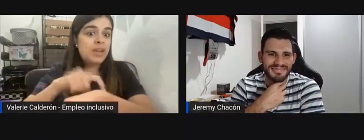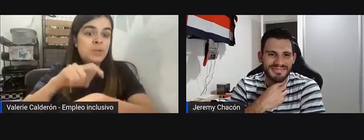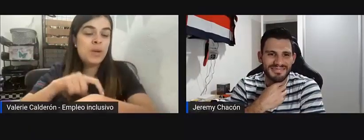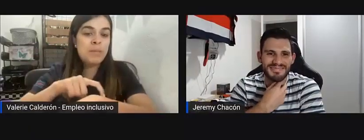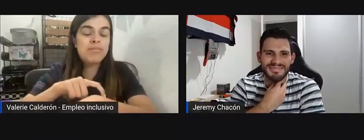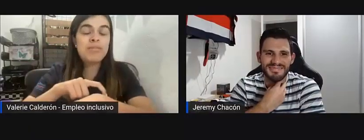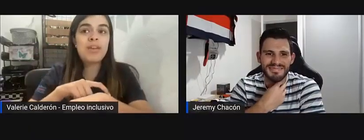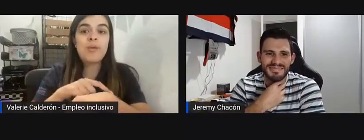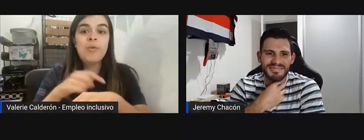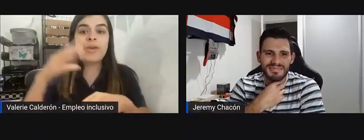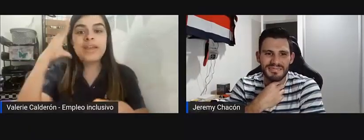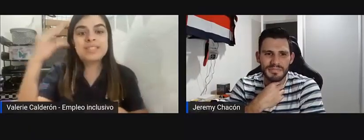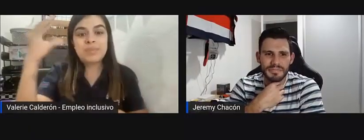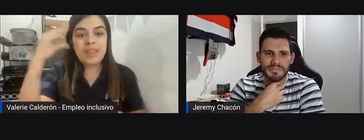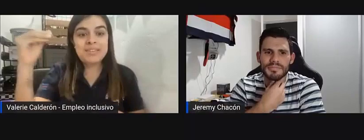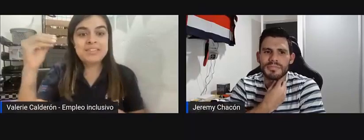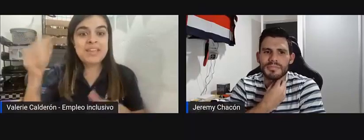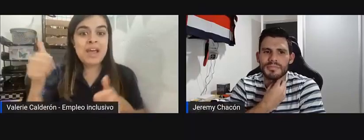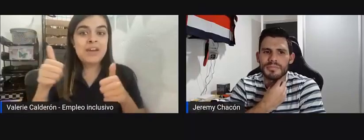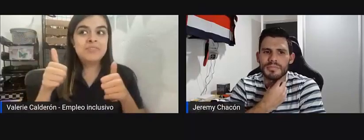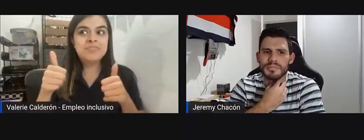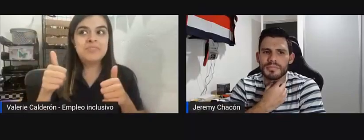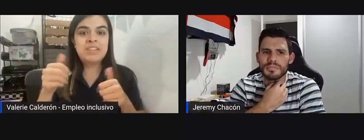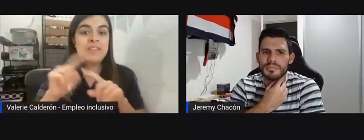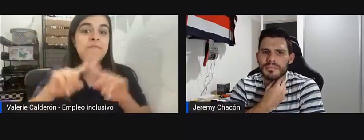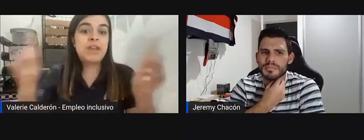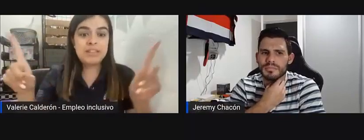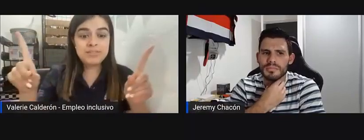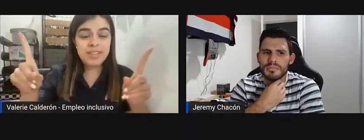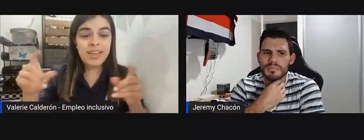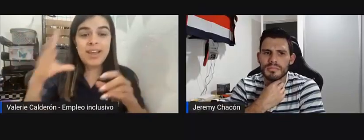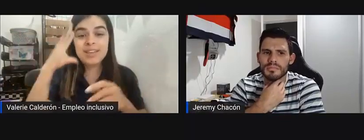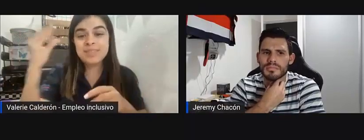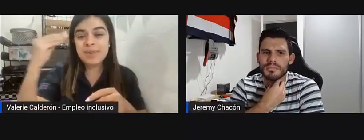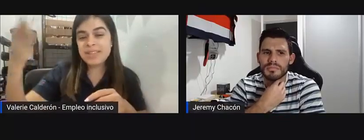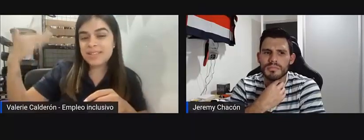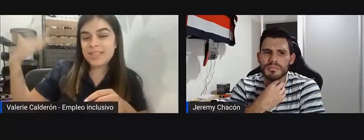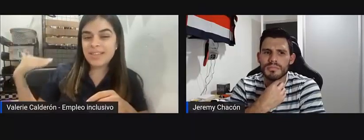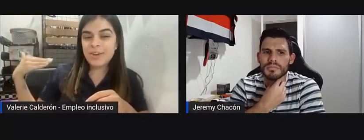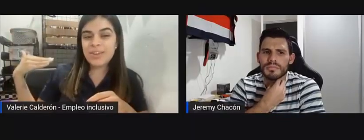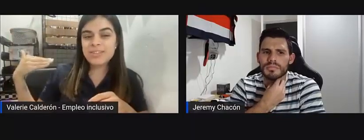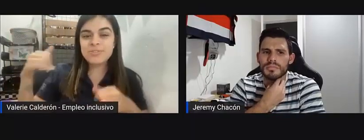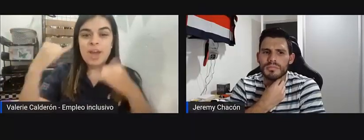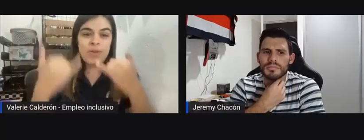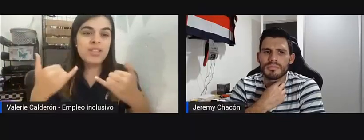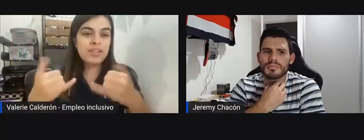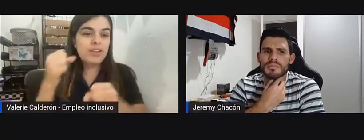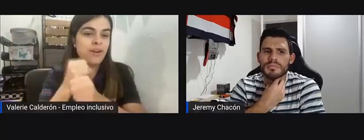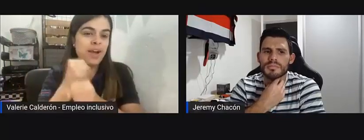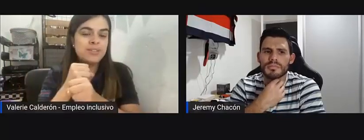actualmente una experiencia diferente a las experiencias anteriores O sea ahorita trabajando